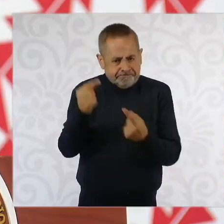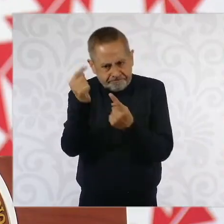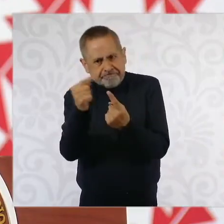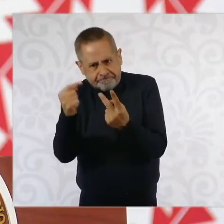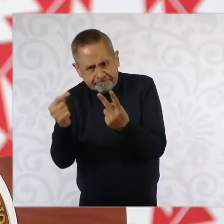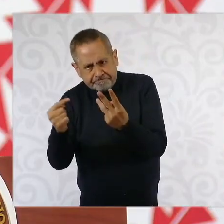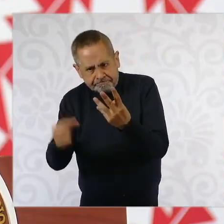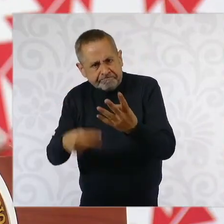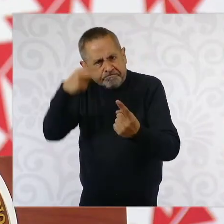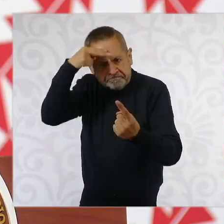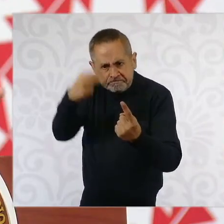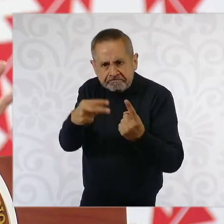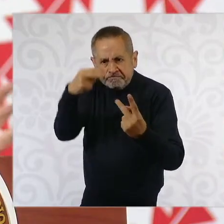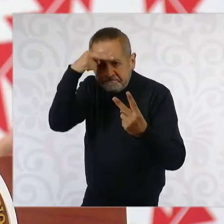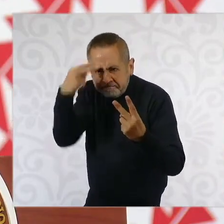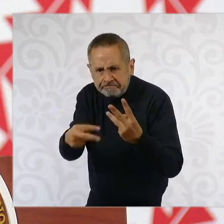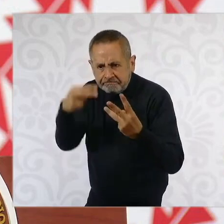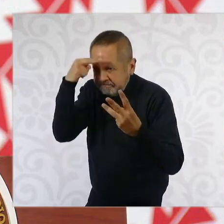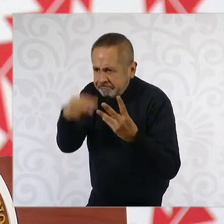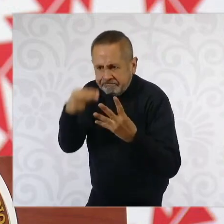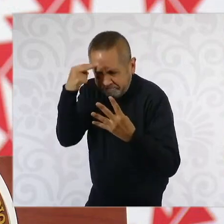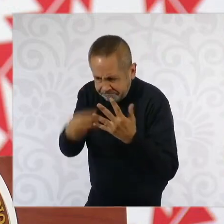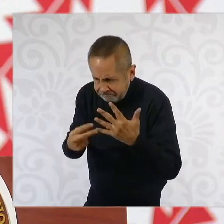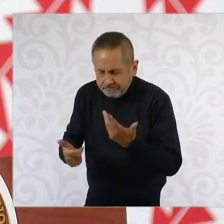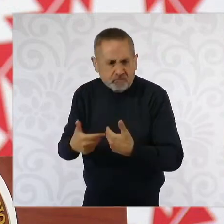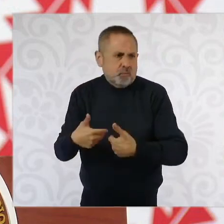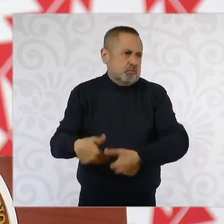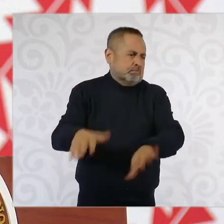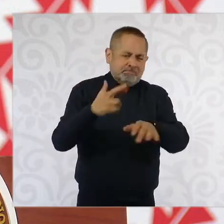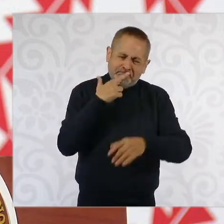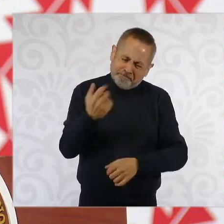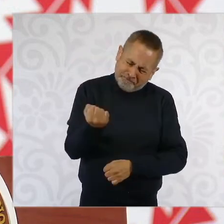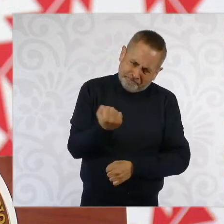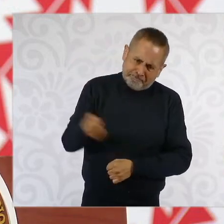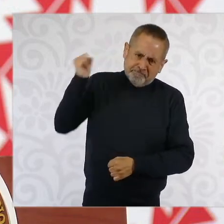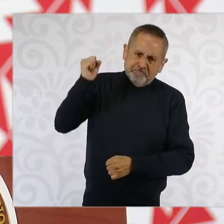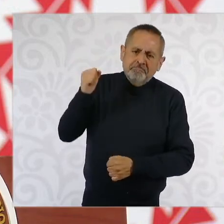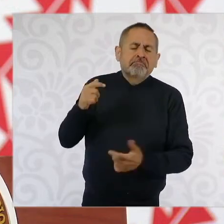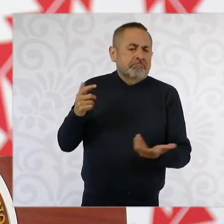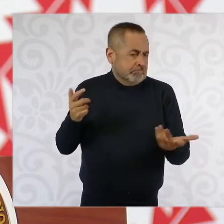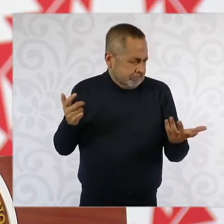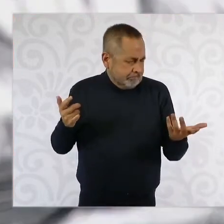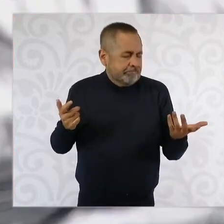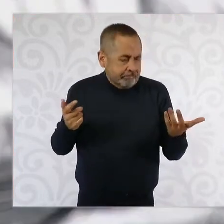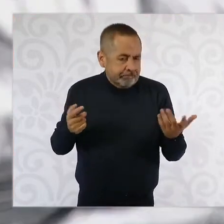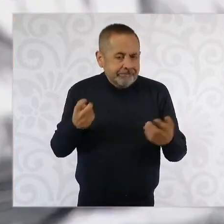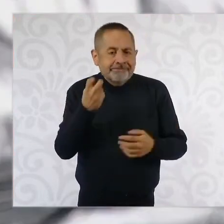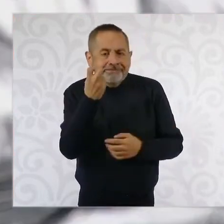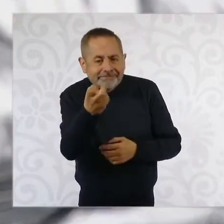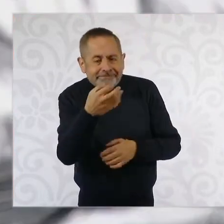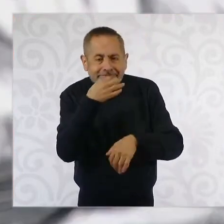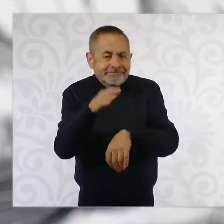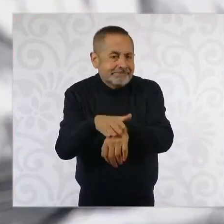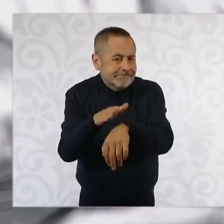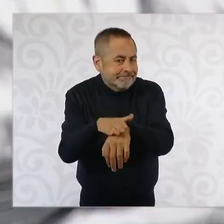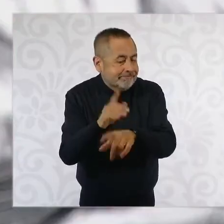se trabaja Eh son de lo mejor que hay en el mundo Entonces eso es muy importante Hay que seguir